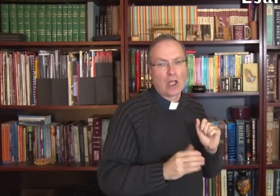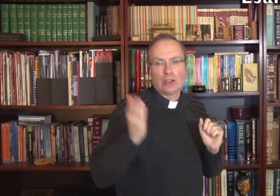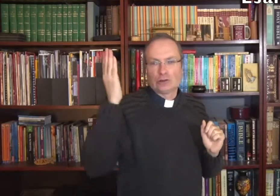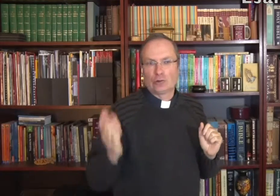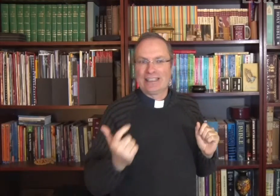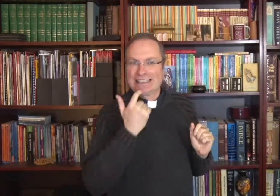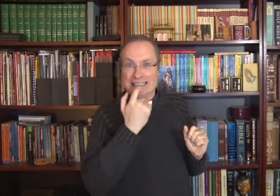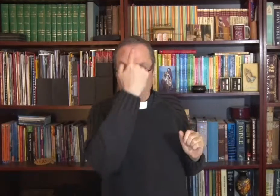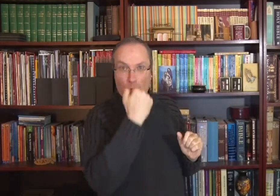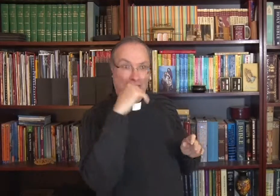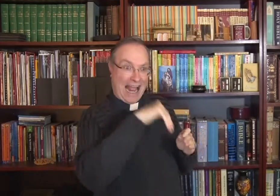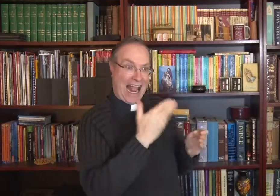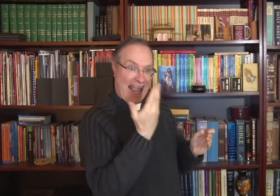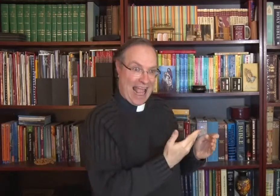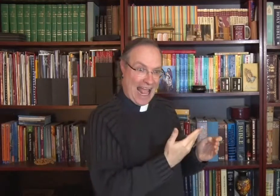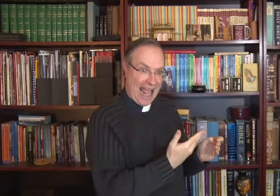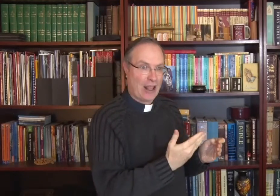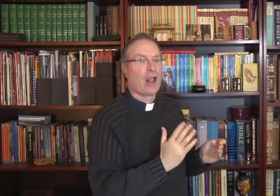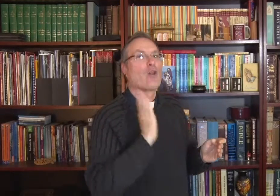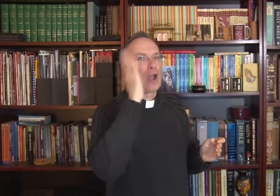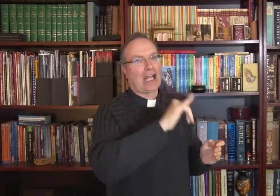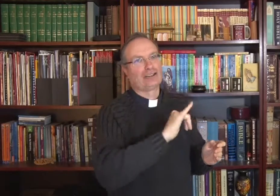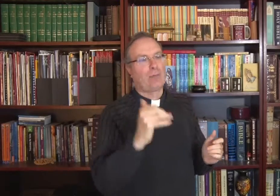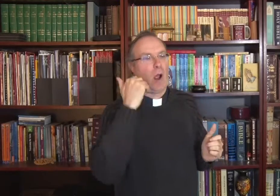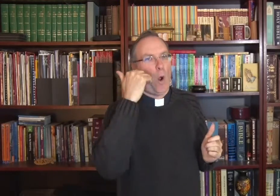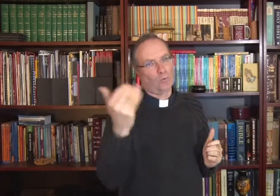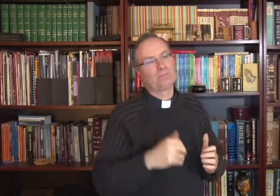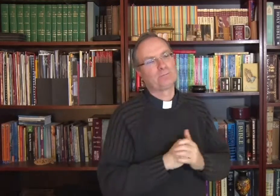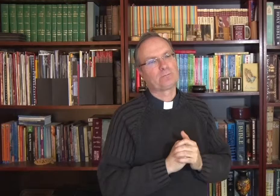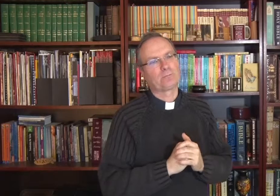Celui qui croit en elle n’en aura jamais honte.